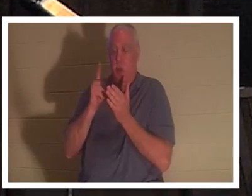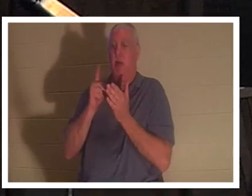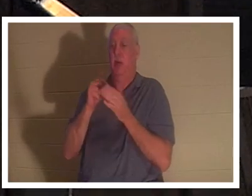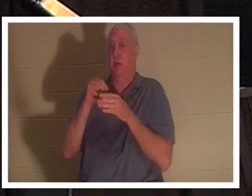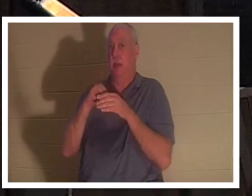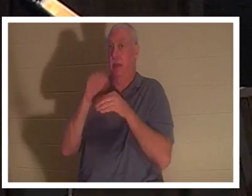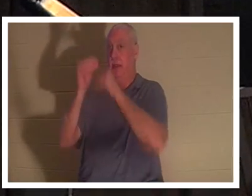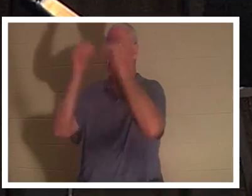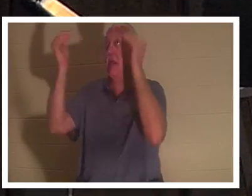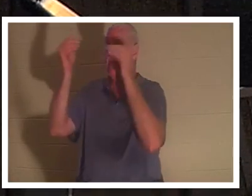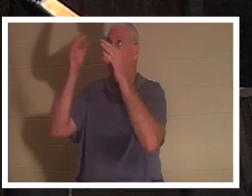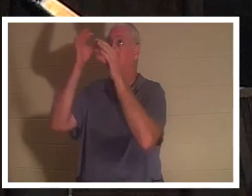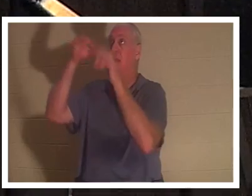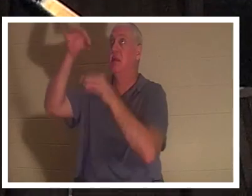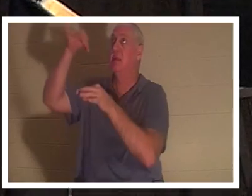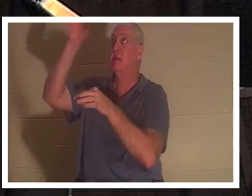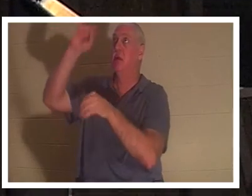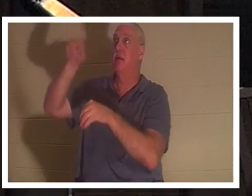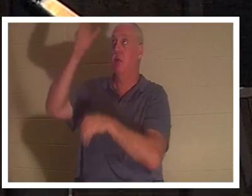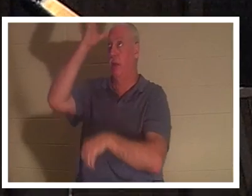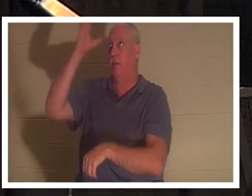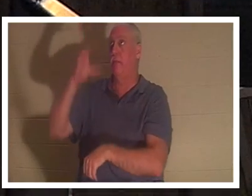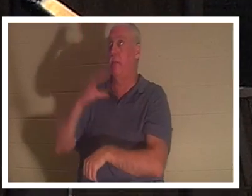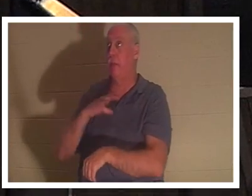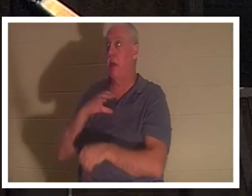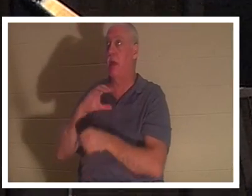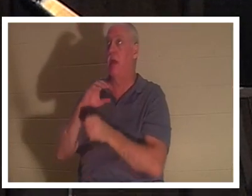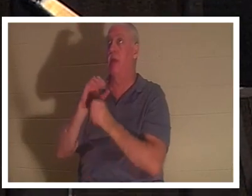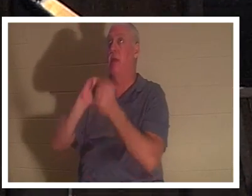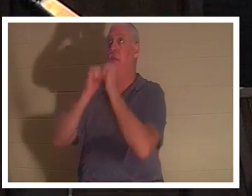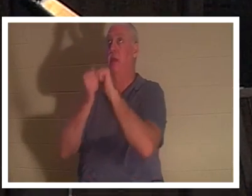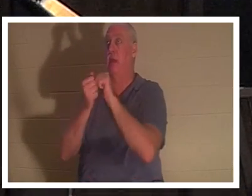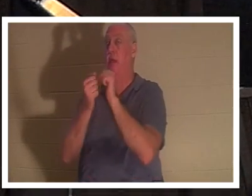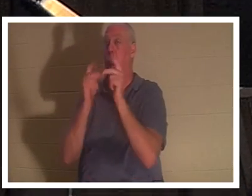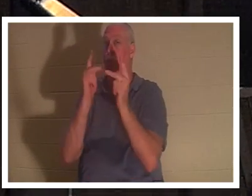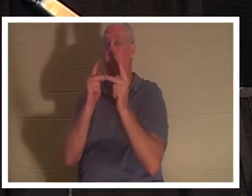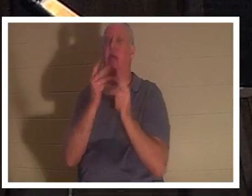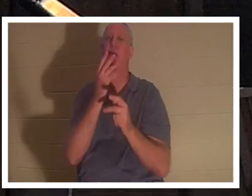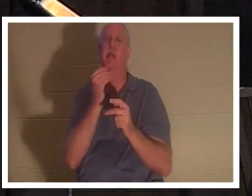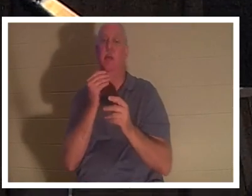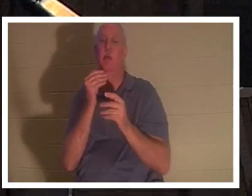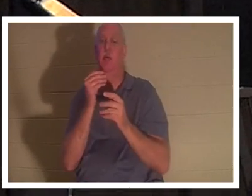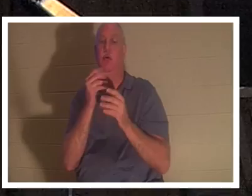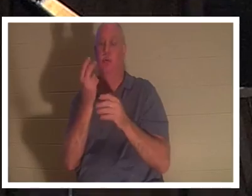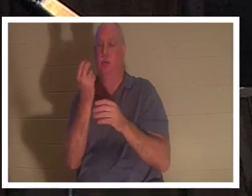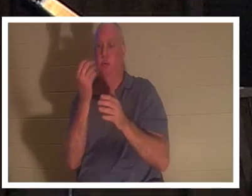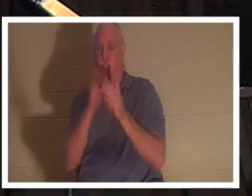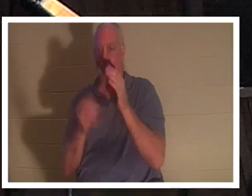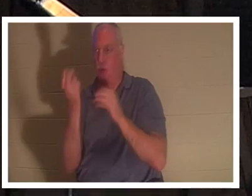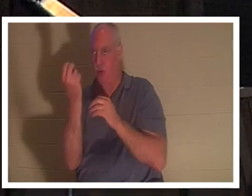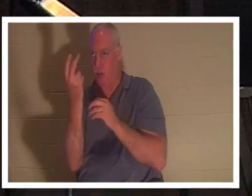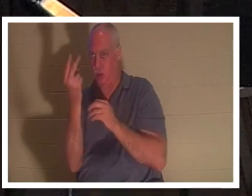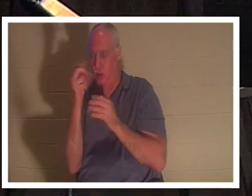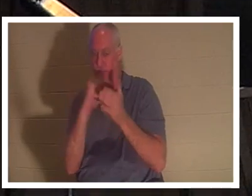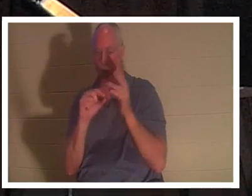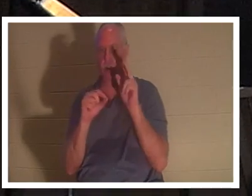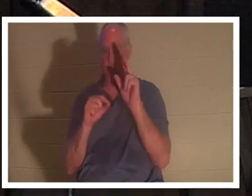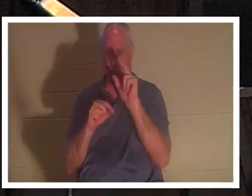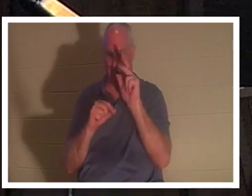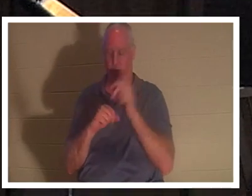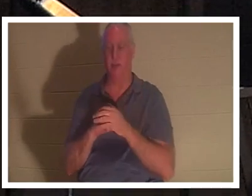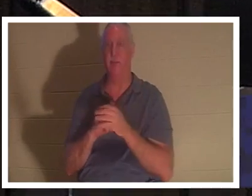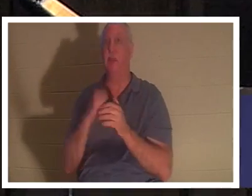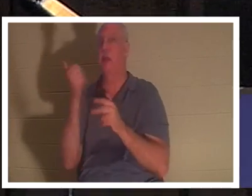esprits des justes sont rendus parfaits », Hébreux 12:23. Et à un autre endroit, que lorsque Christ reviendra,